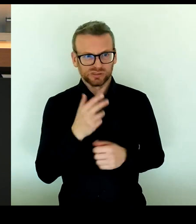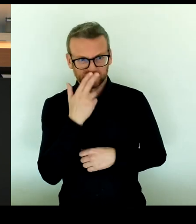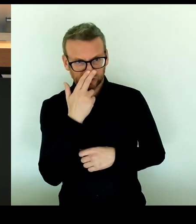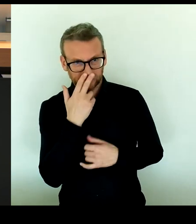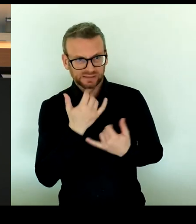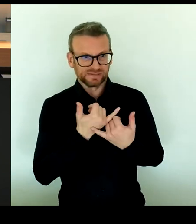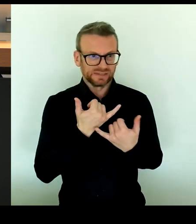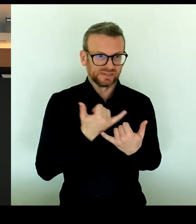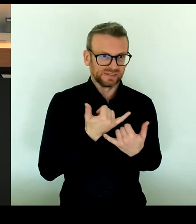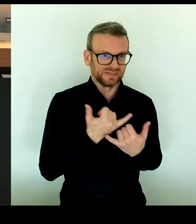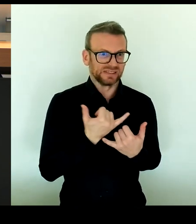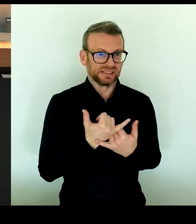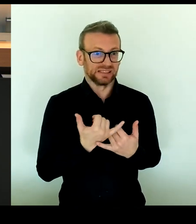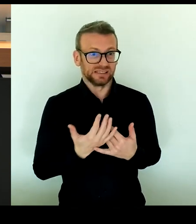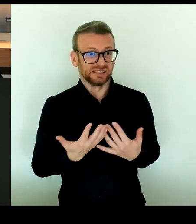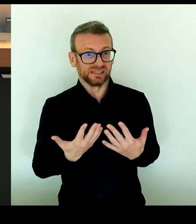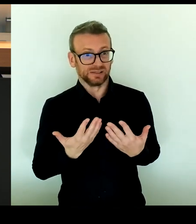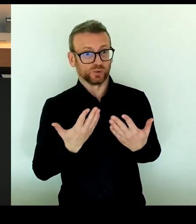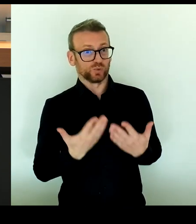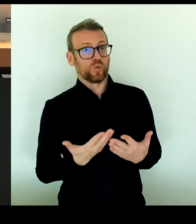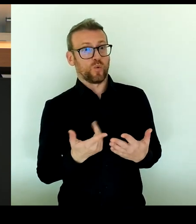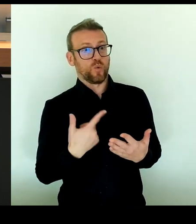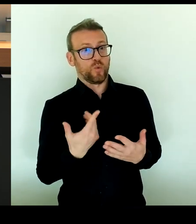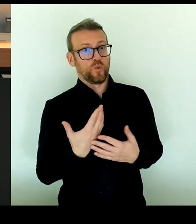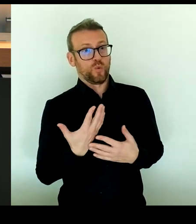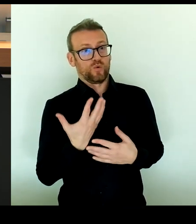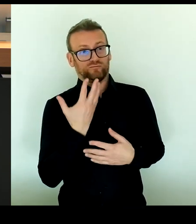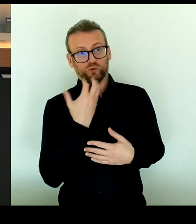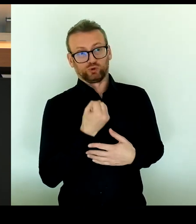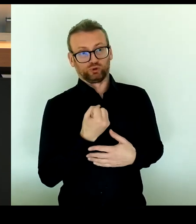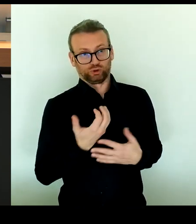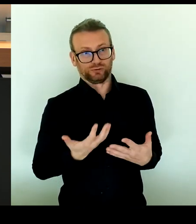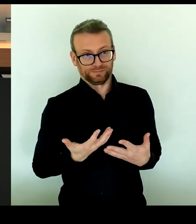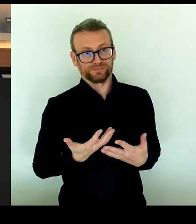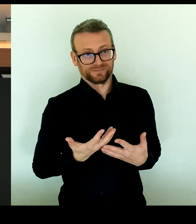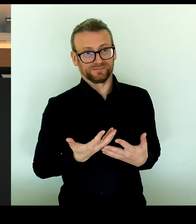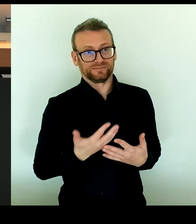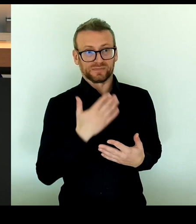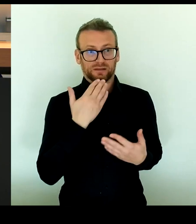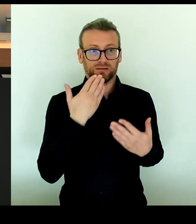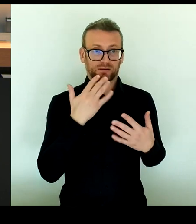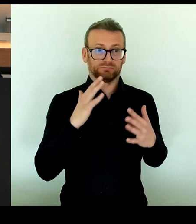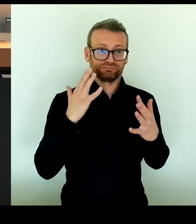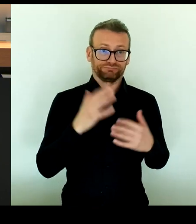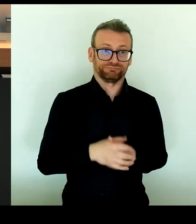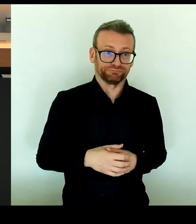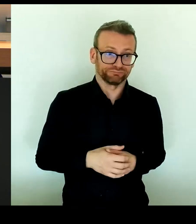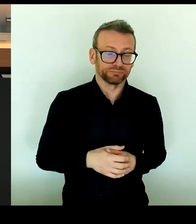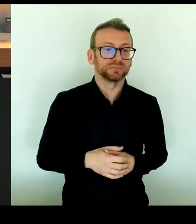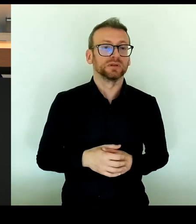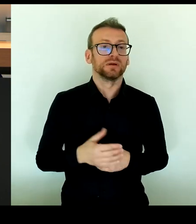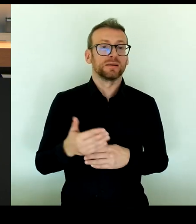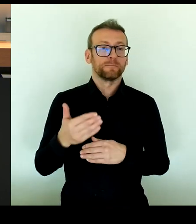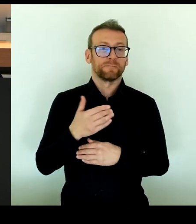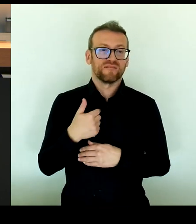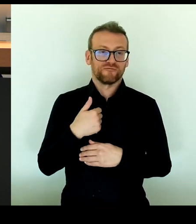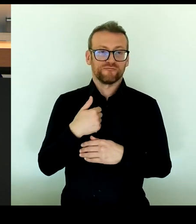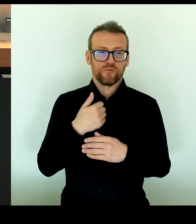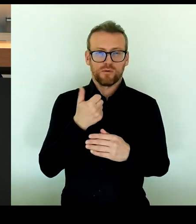angenommen. Ich glaube, im Nachgang der Pandemie müssen wir lernen, dass auch in Krise genau so Hilfen auch angenommen werden.